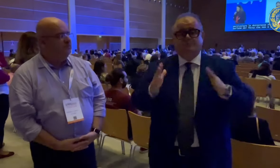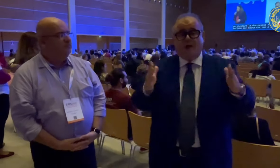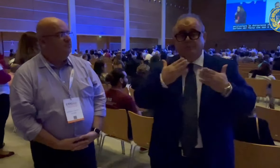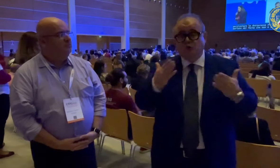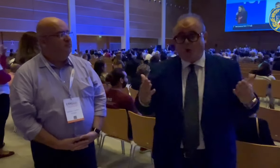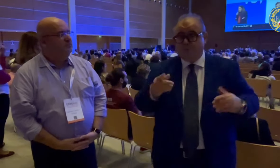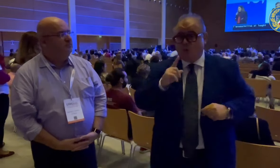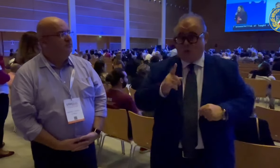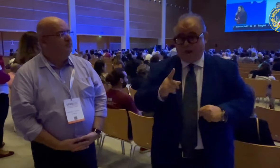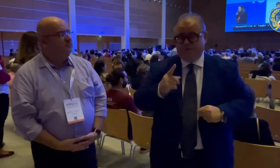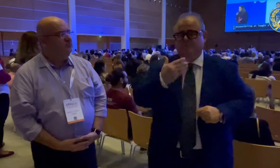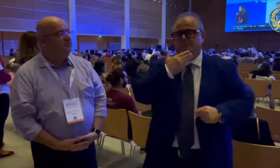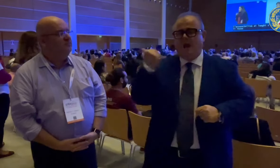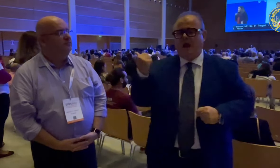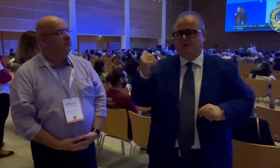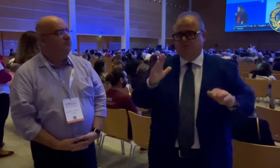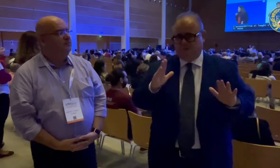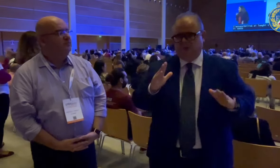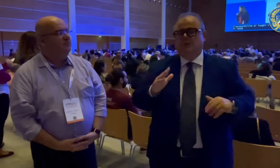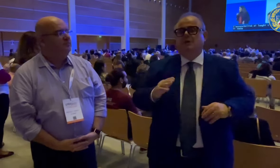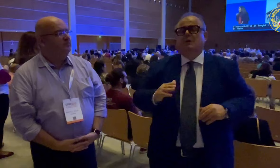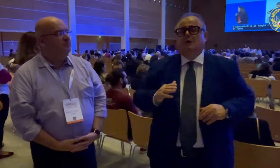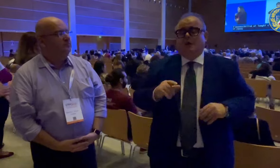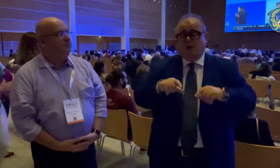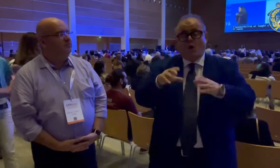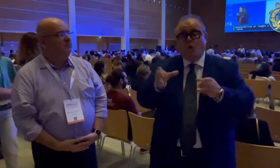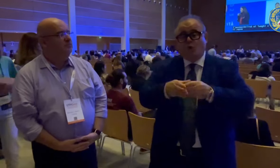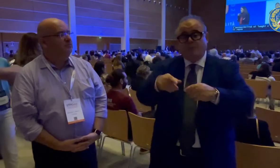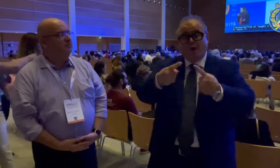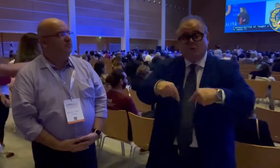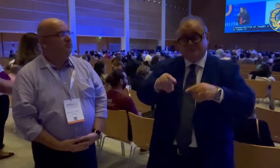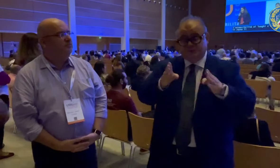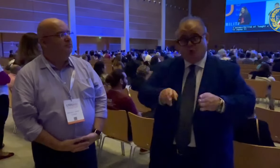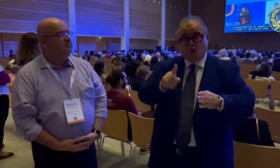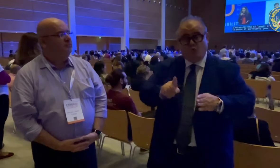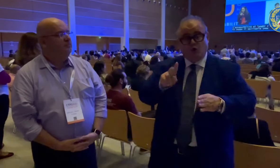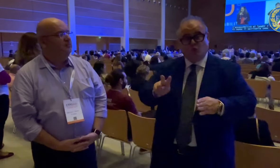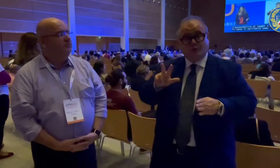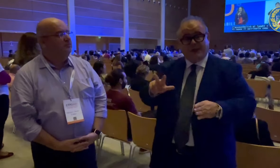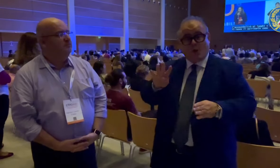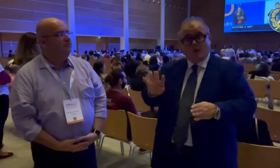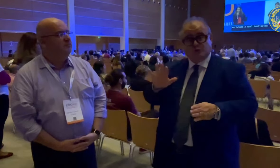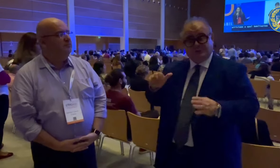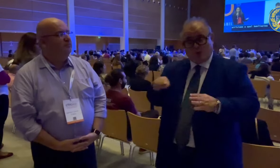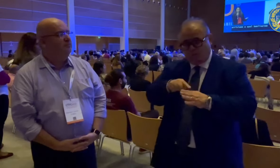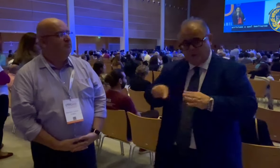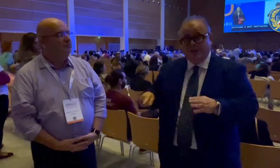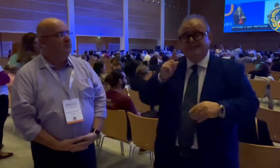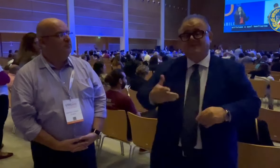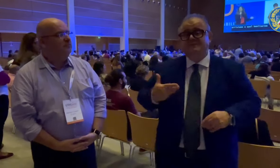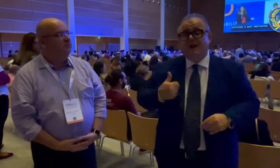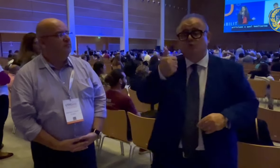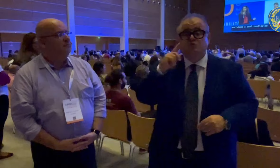L’unica pecca, purtroppo, è stata quella di non prevedere la presenza di una persona sorda all’interno di ciascuna delle sei commissioni tematiche quale esperta